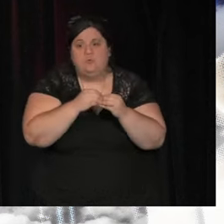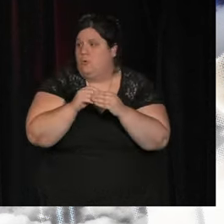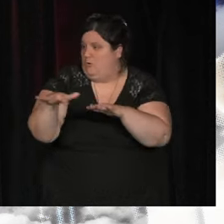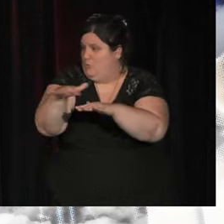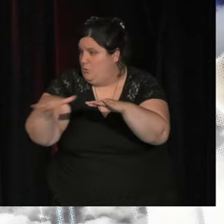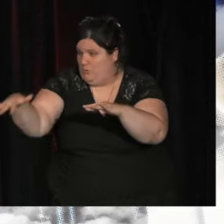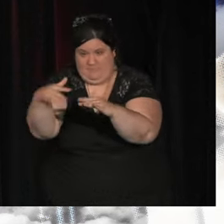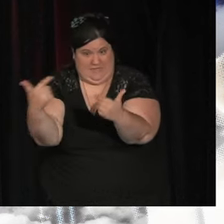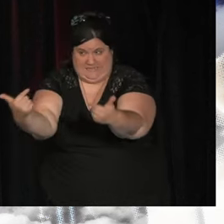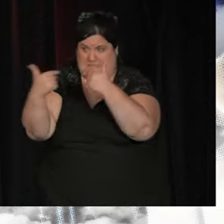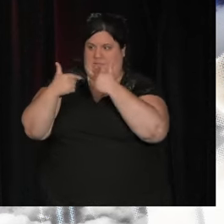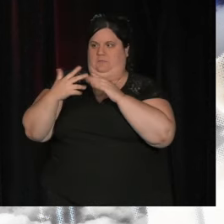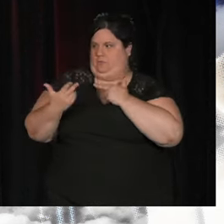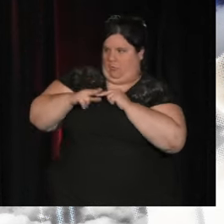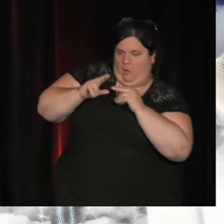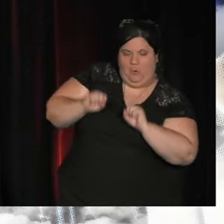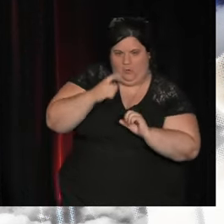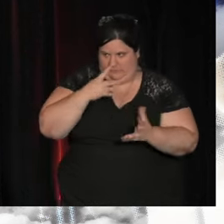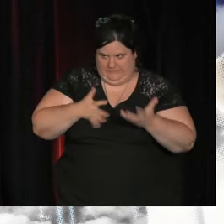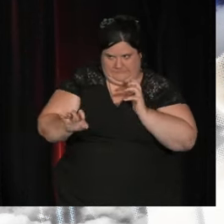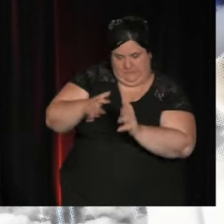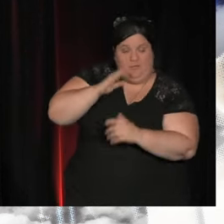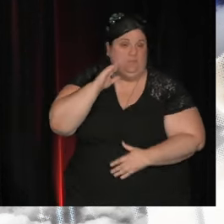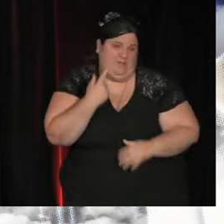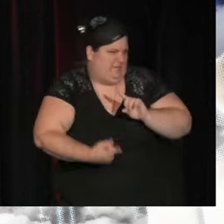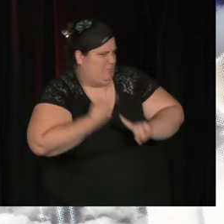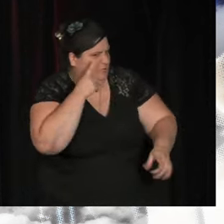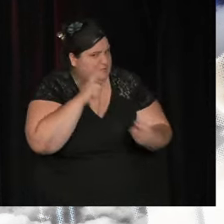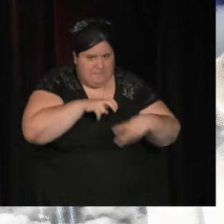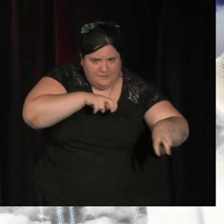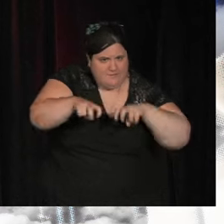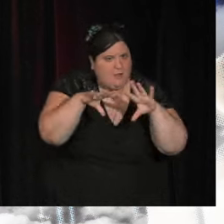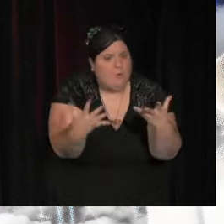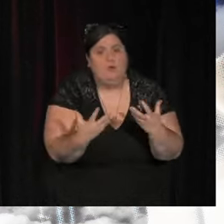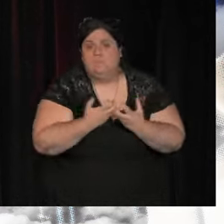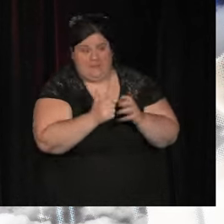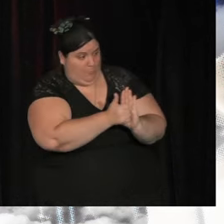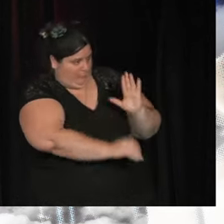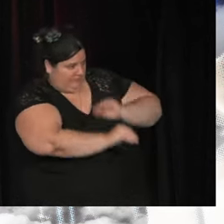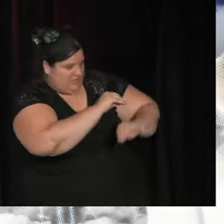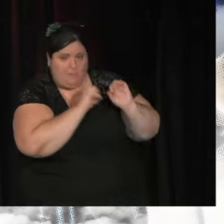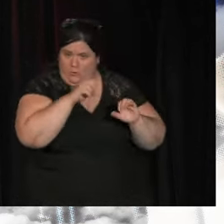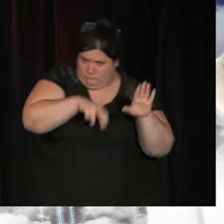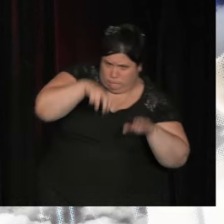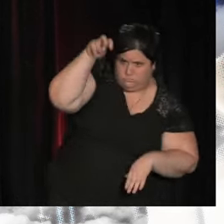inenvisageable. Et donc cette notion de mobilité, il y a des healers qui peuvent monter, il y a des tanks qui peuvent monter, il y a des DPS qui peuvent monter